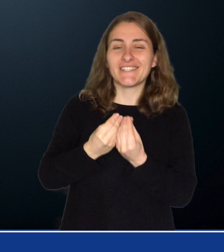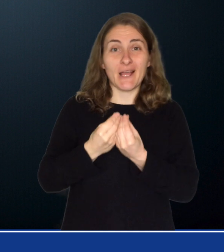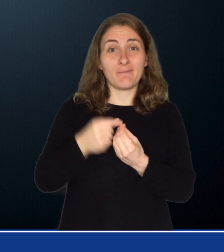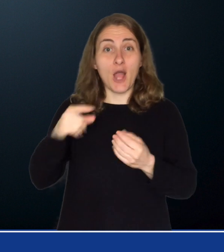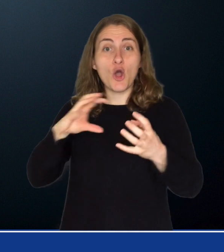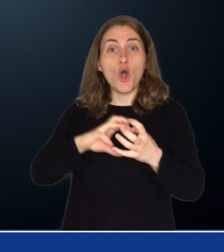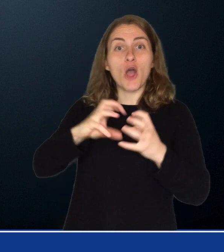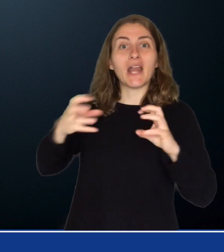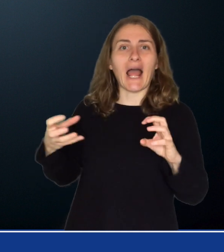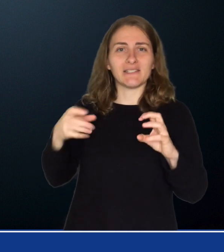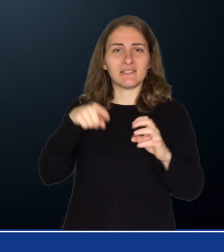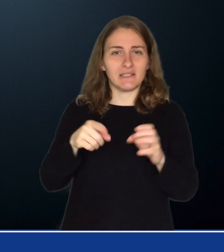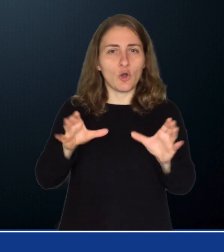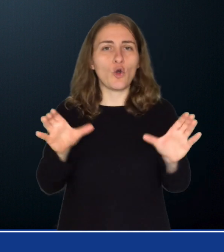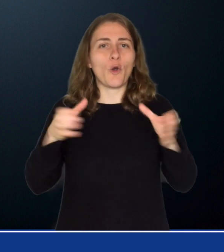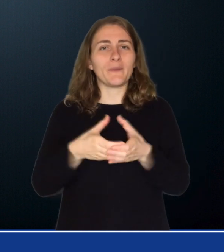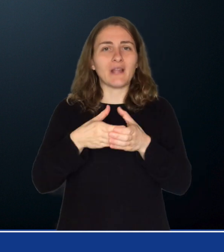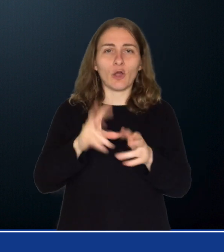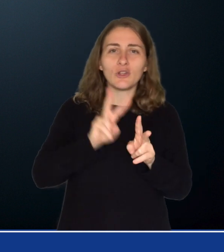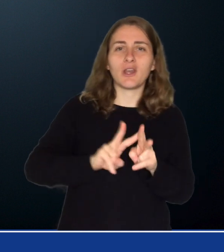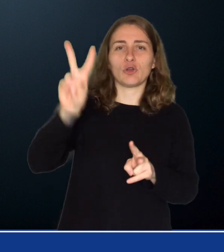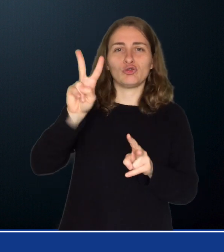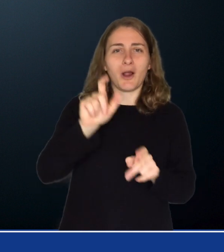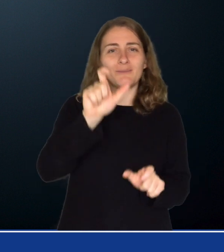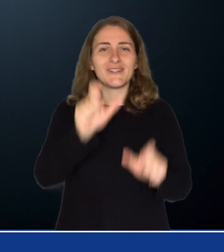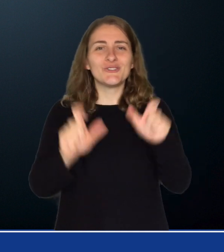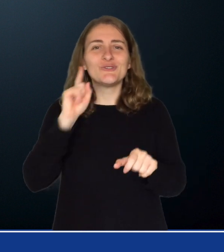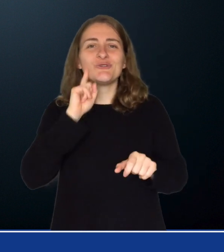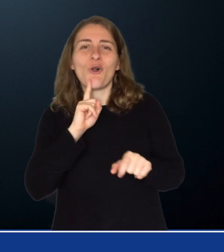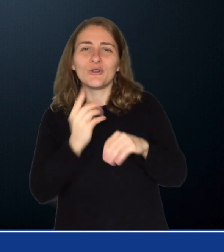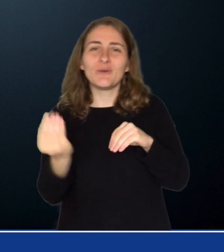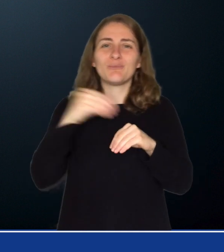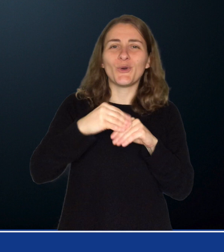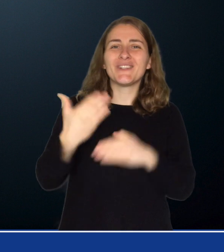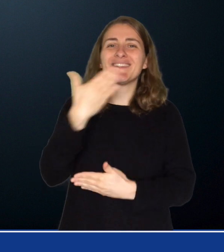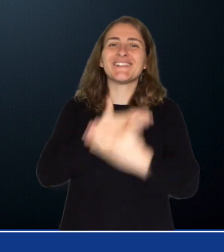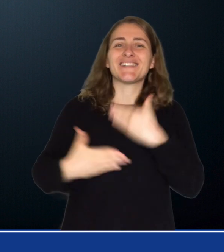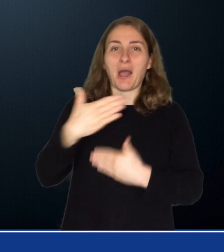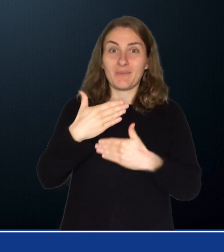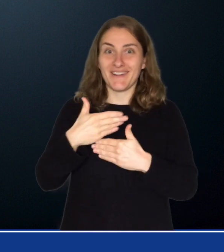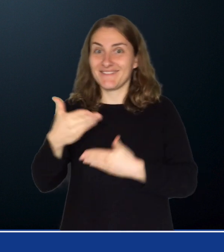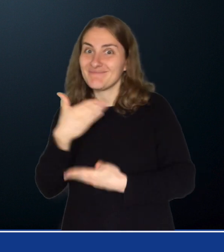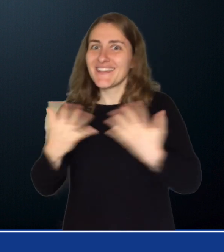È per questo che, su iniziativa del Comitato Sordi con più Disabilità, abbiamo deciso di passare insieme questa edizione della Giornata Mondiale per l’Autismo